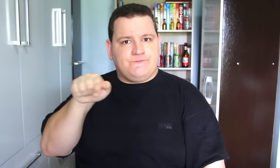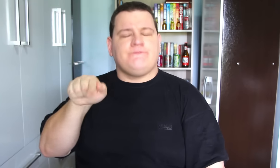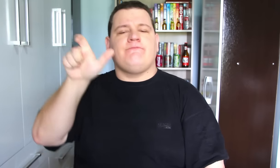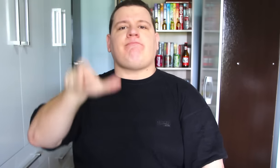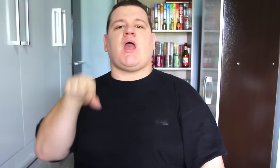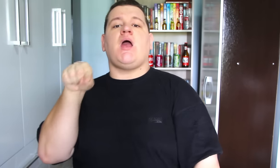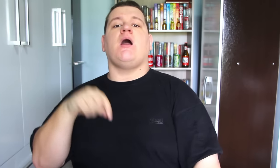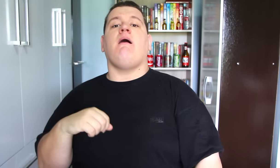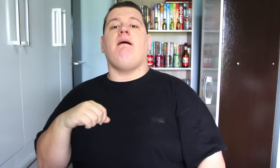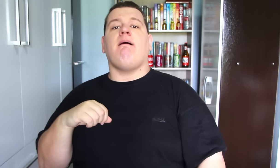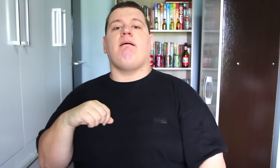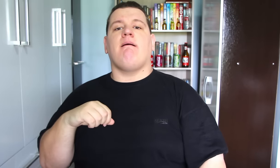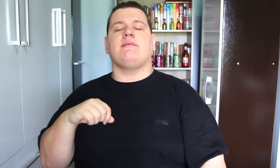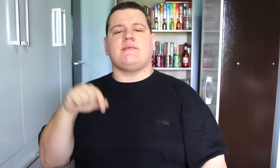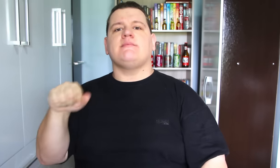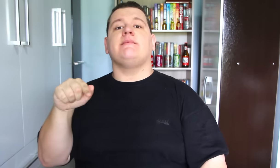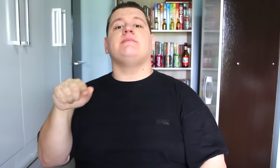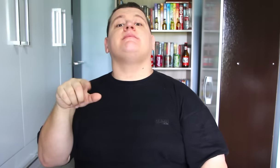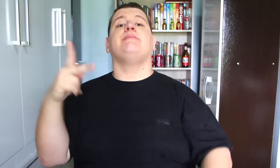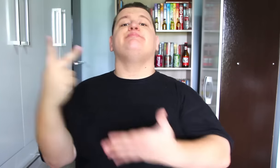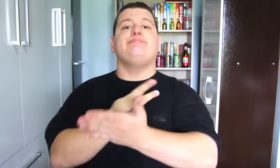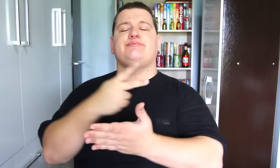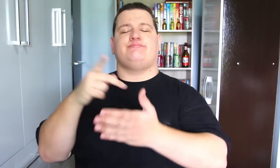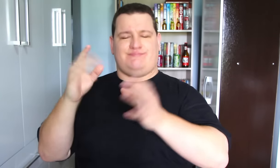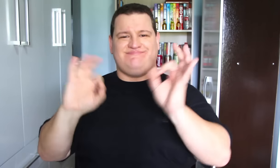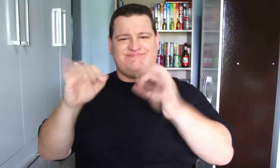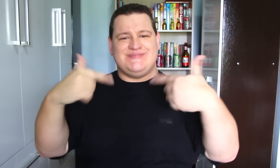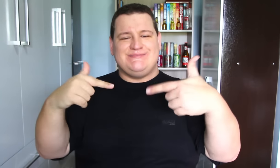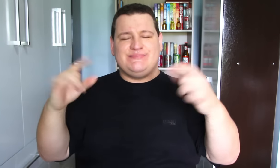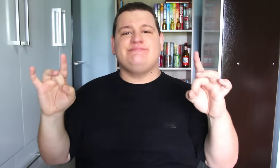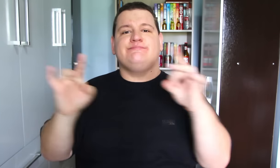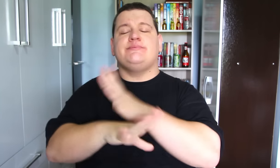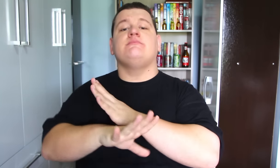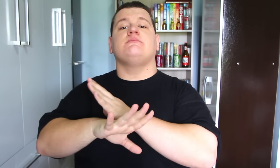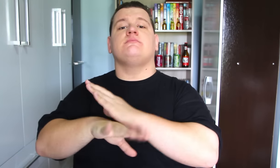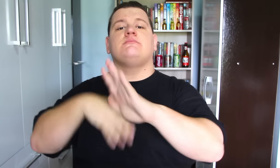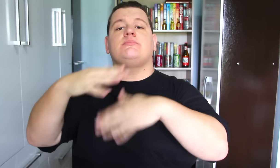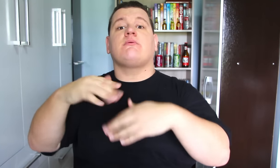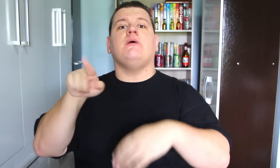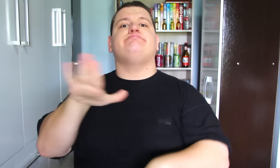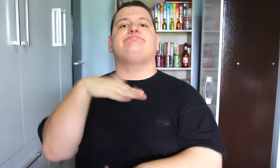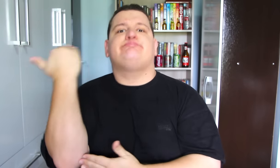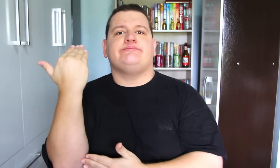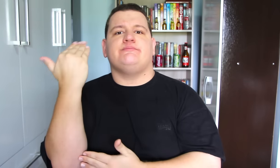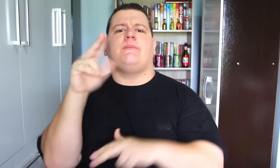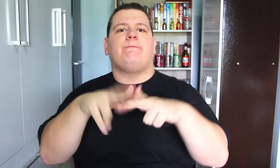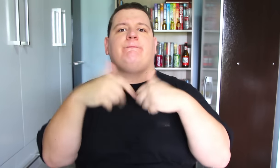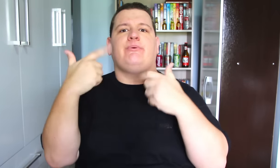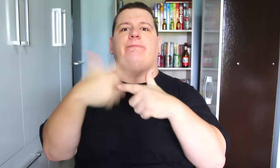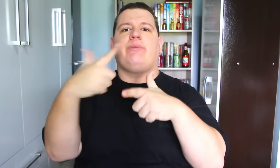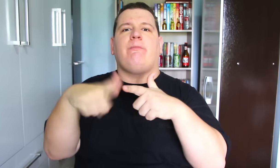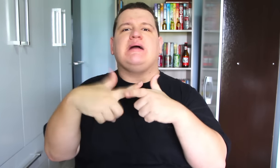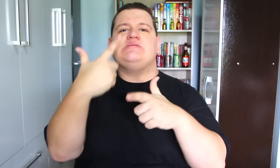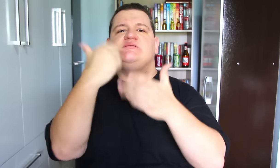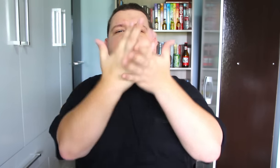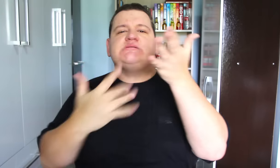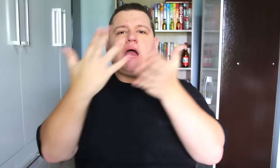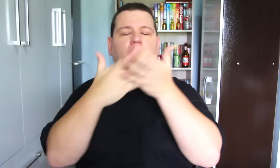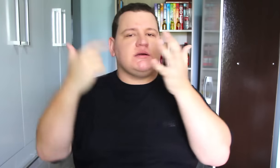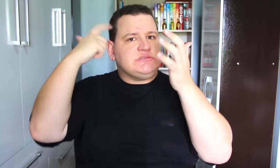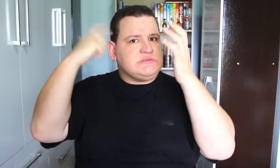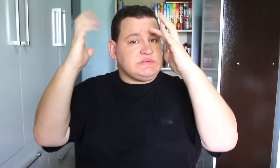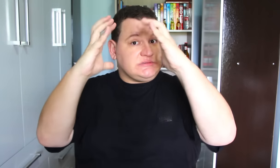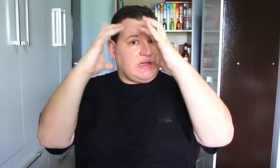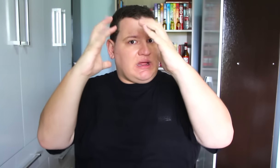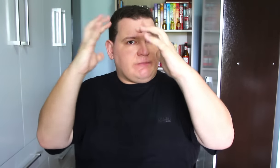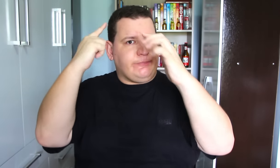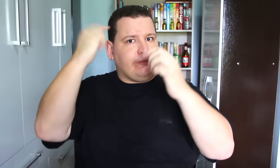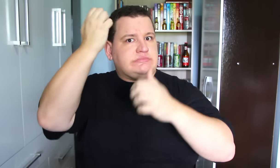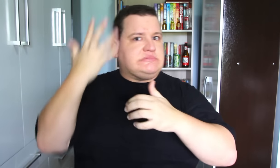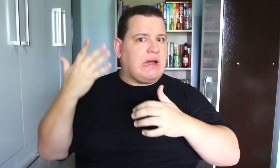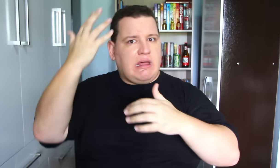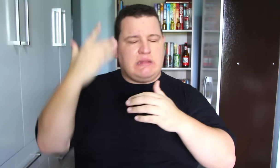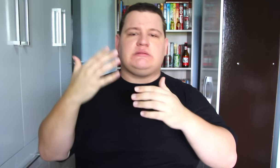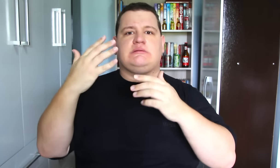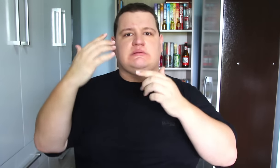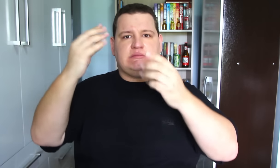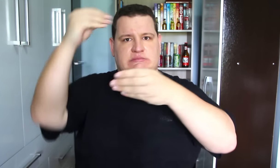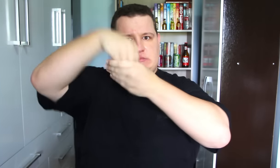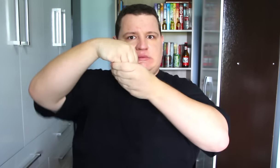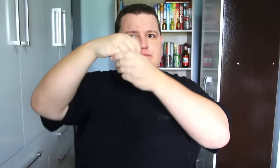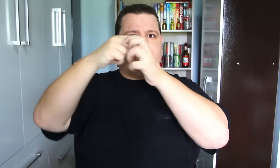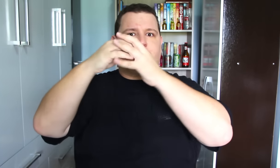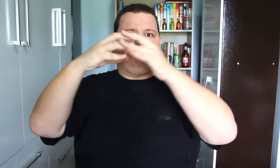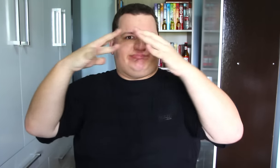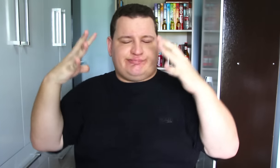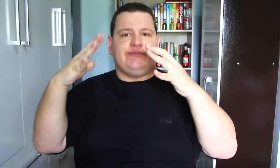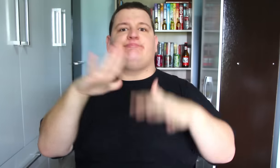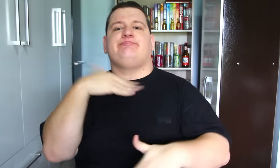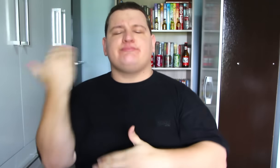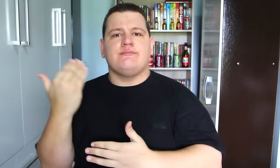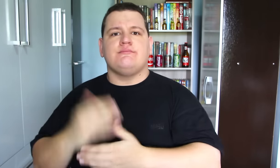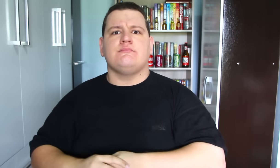depois de acabar seu trabalho, morreu por causa de um coágulo no cérebro,